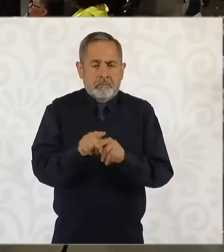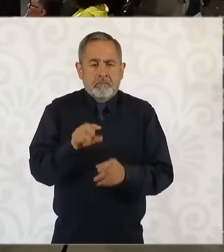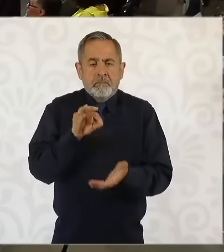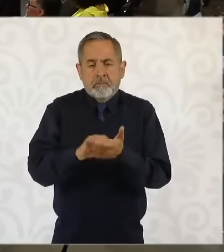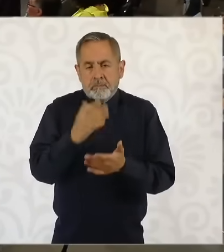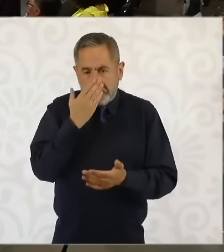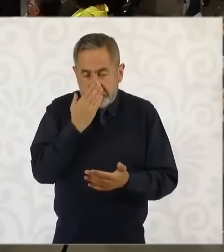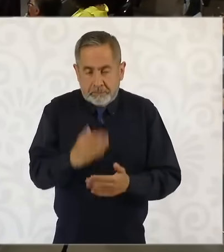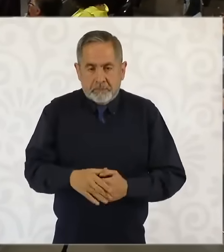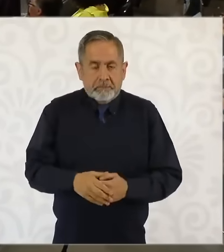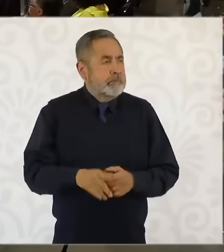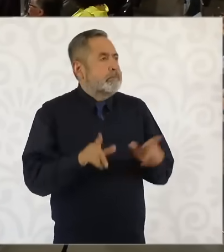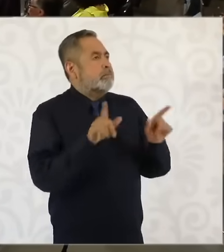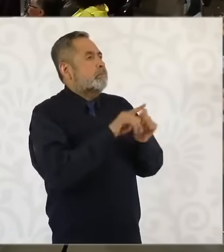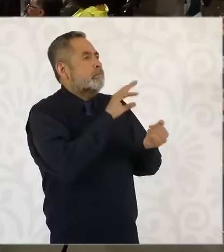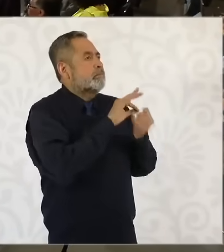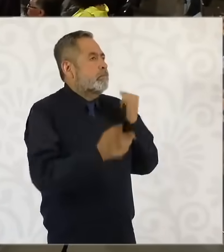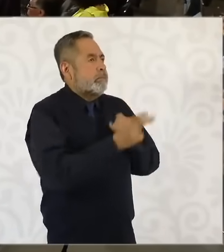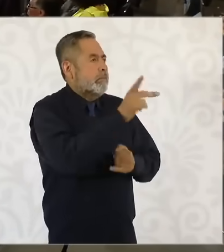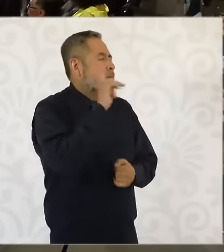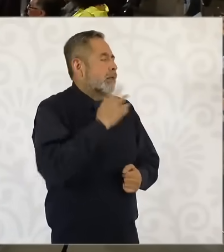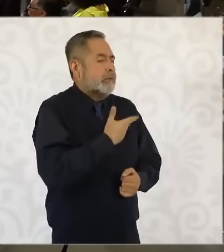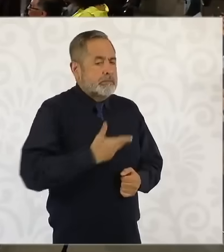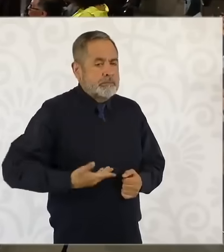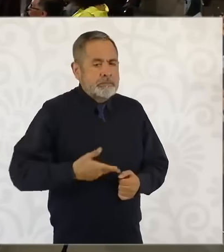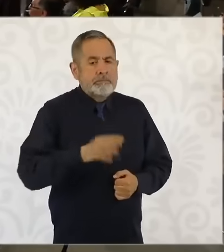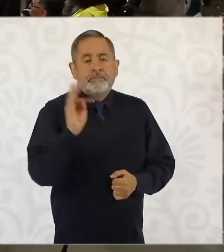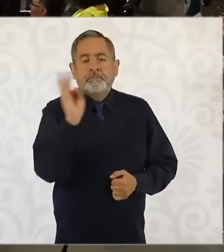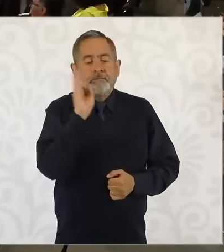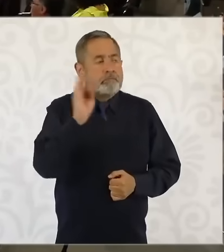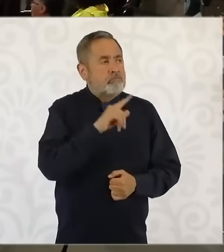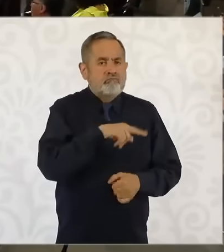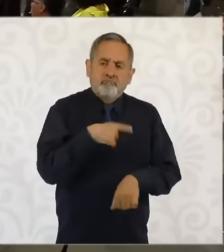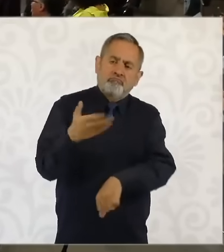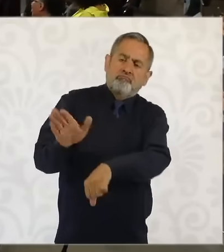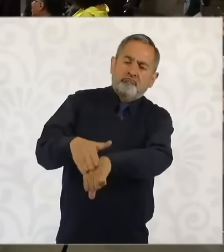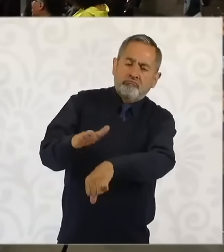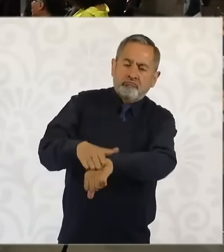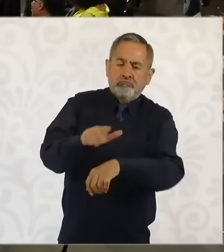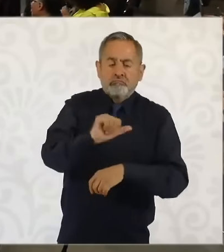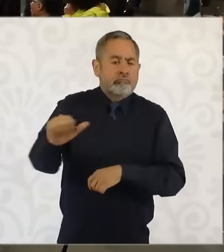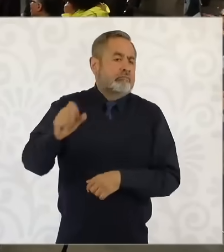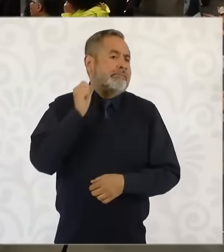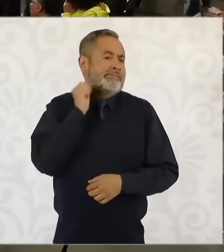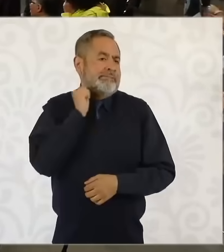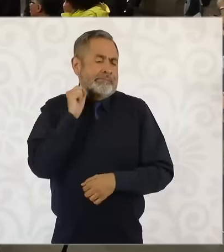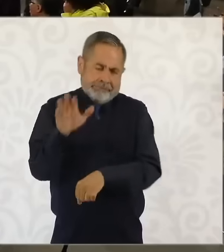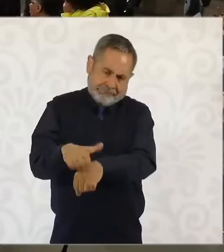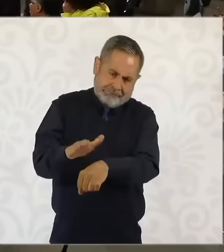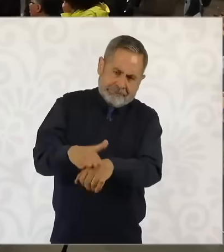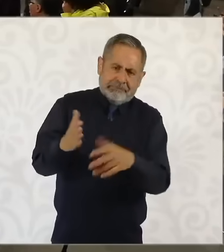finalmente presidenta eh si se haría un llamado al Senado de la República para precisamente no estar